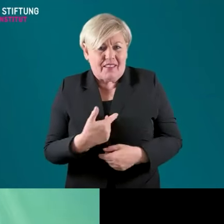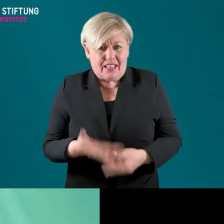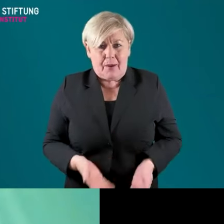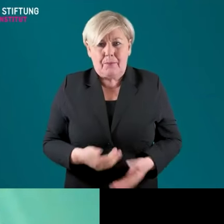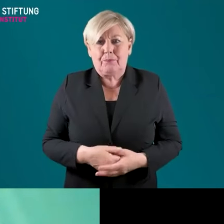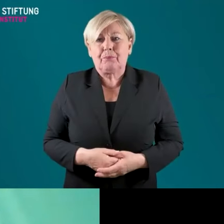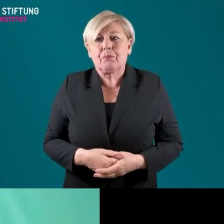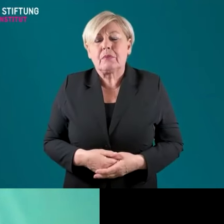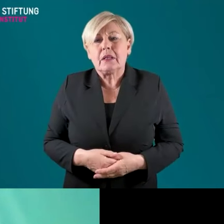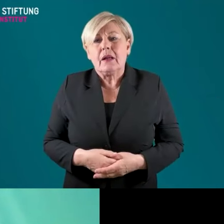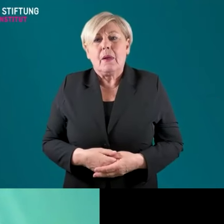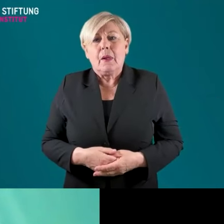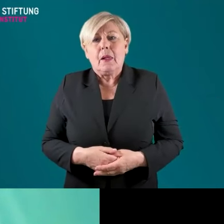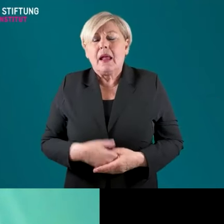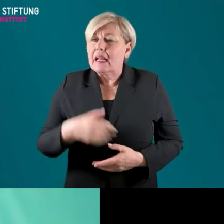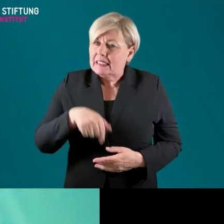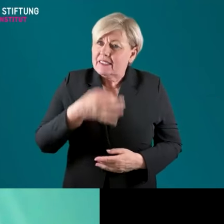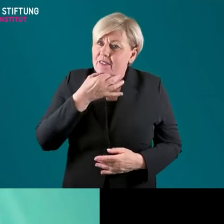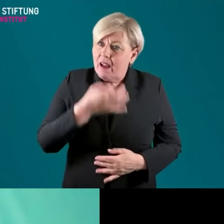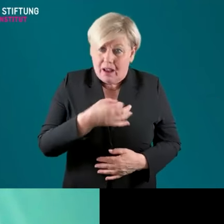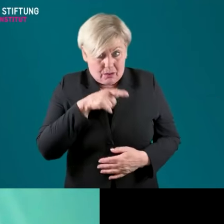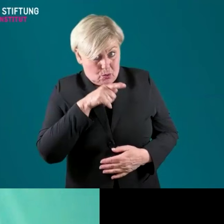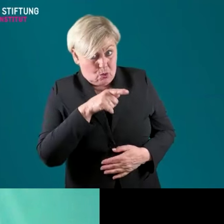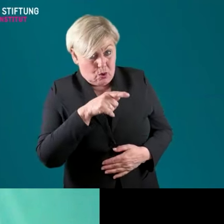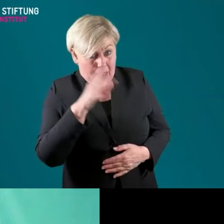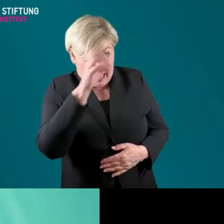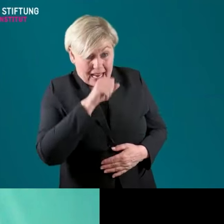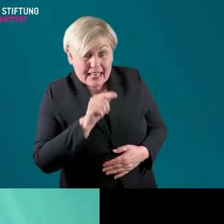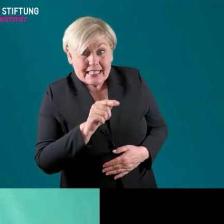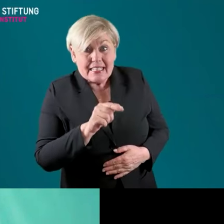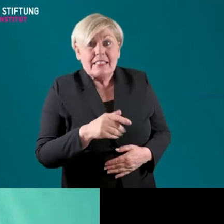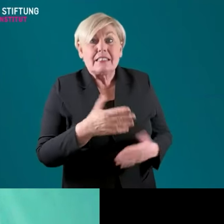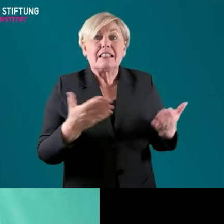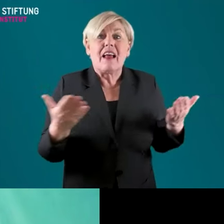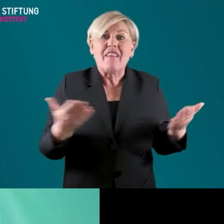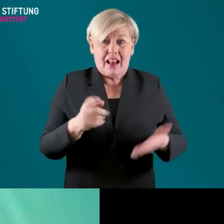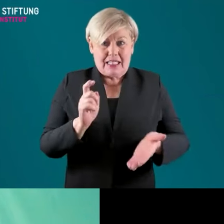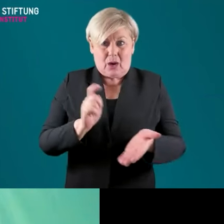die Frage, ob du Erkenntnisse hast darüber, welche Gründe dazu führen können,